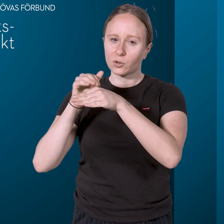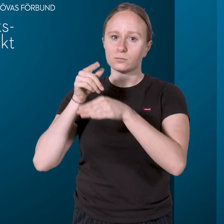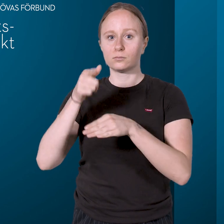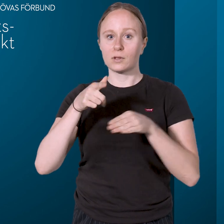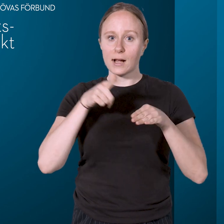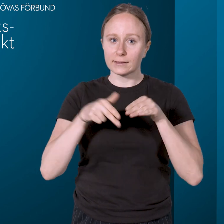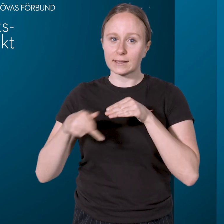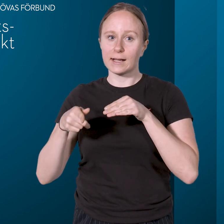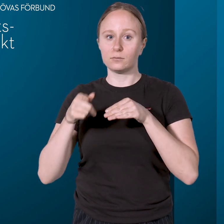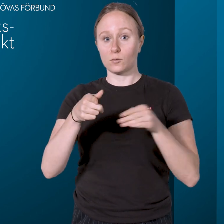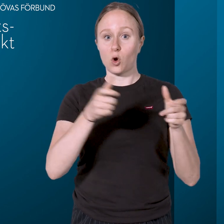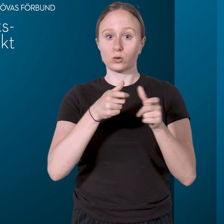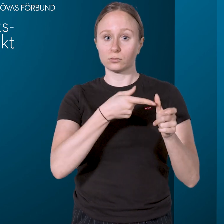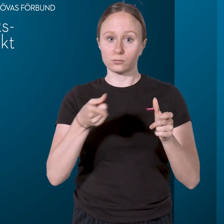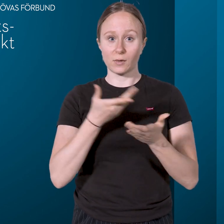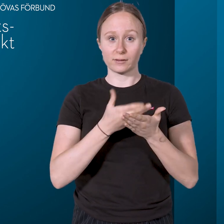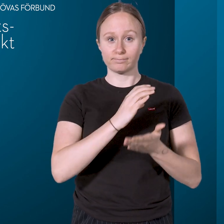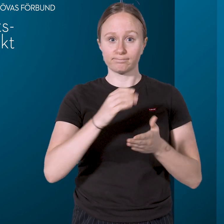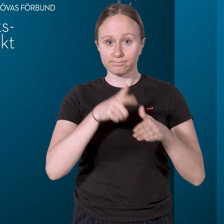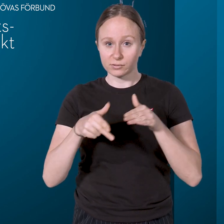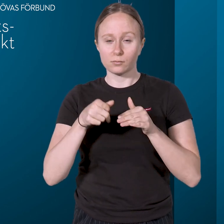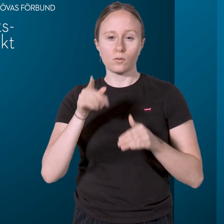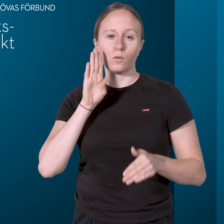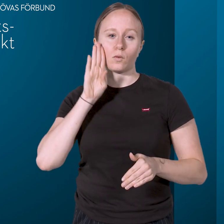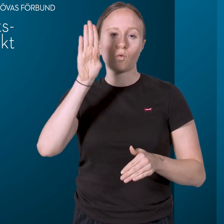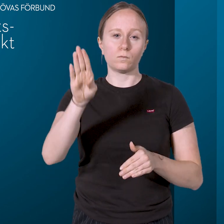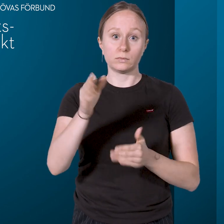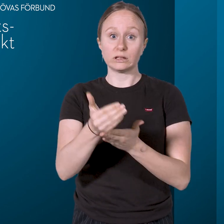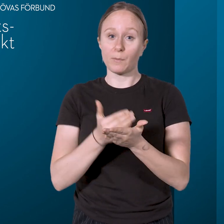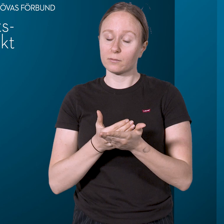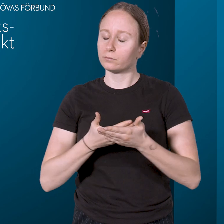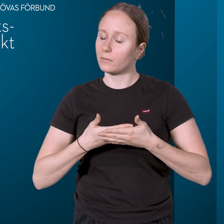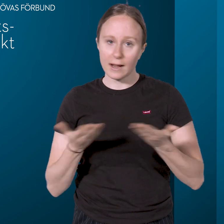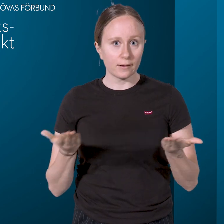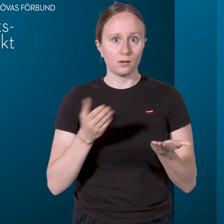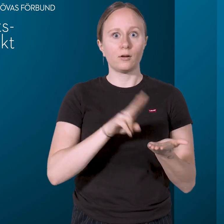där man påminner om att nedskärningarna för organisationerna - inte medför långsiktiga besparingar.